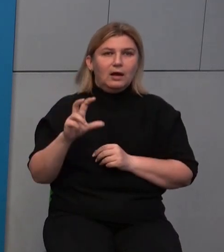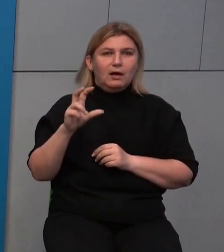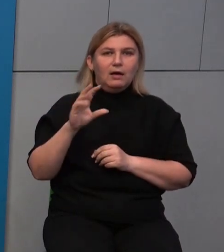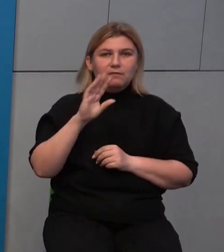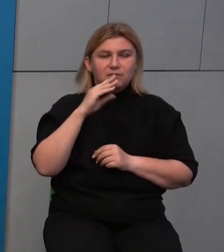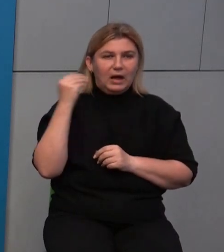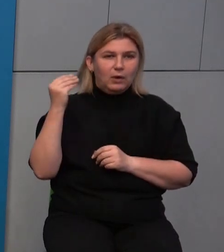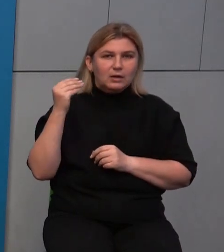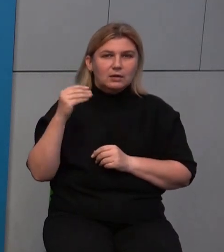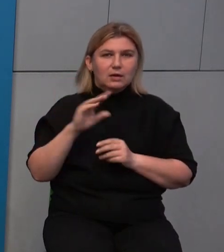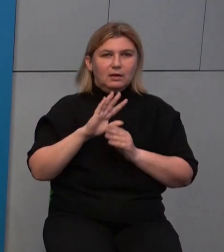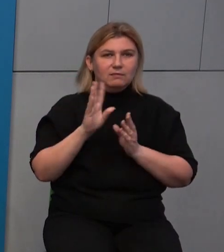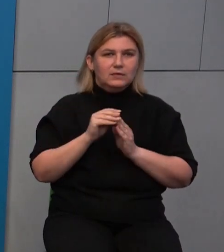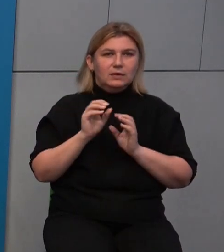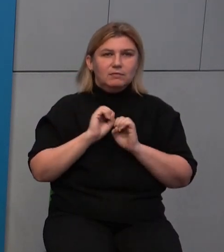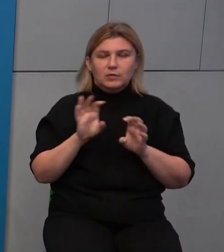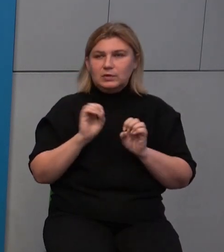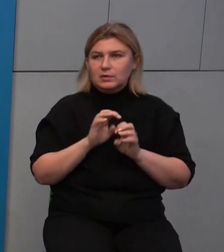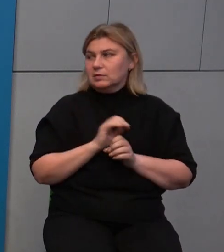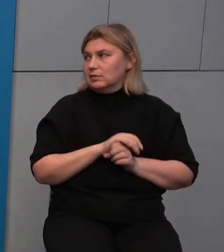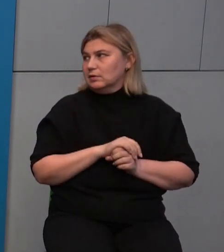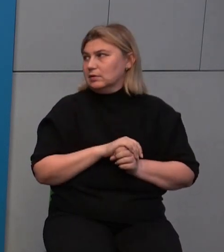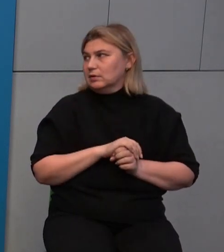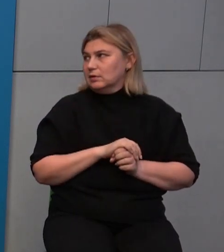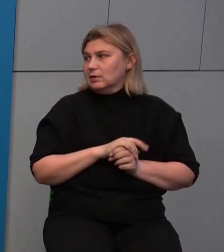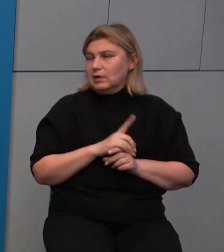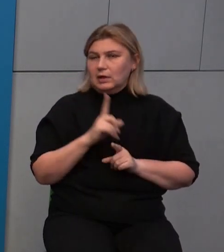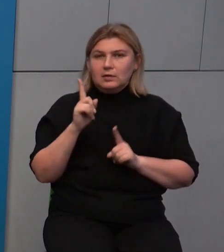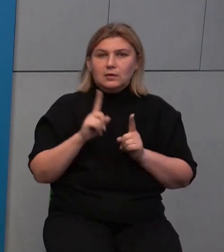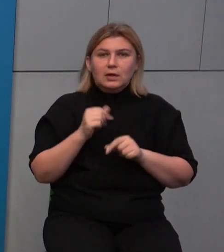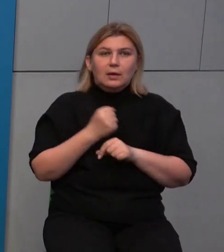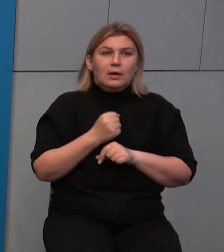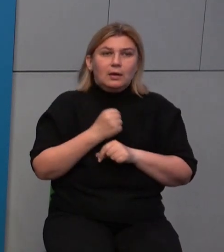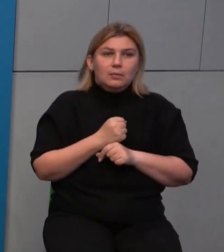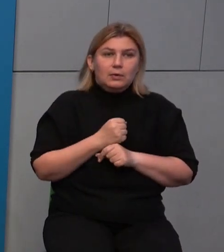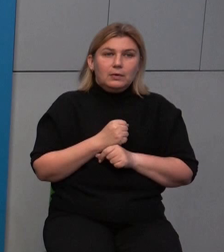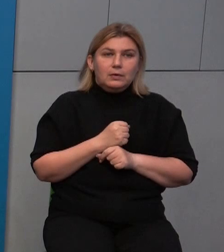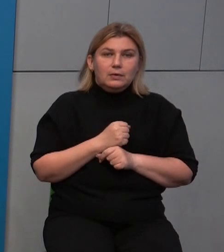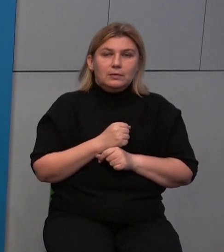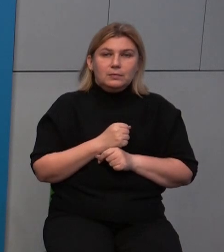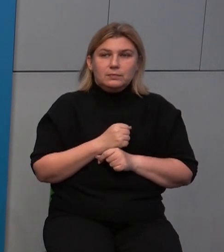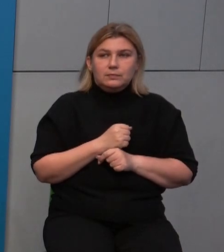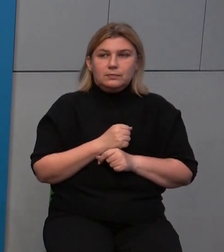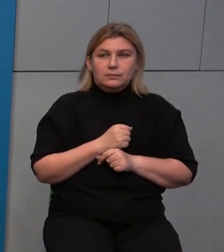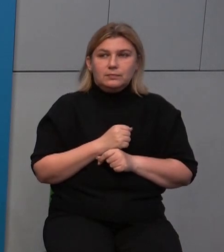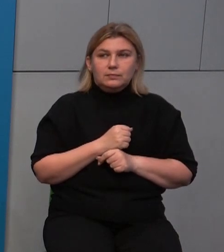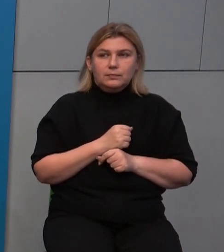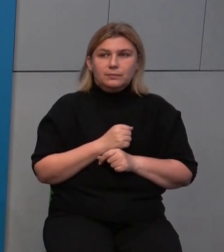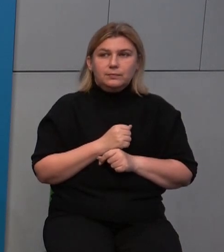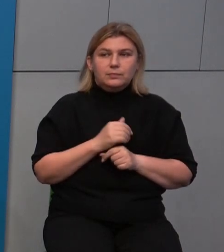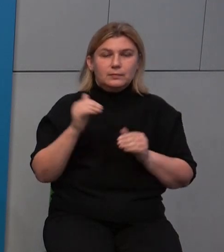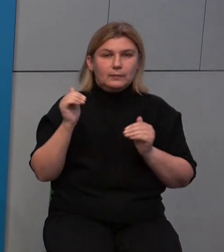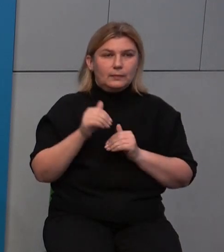wszystkim to wyjaśniły, ale jak ktoś czasami pracuje w czymś takim, no to po prostu może się zdziwić,